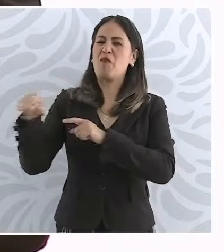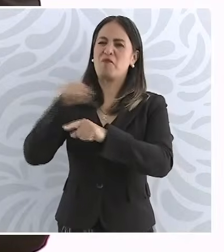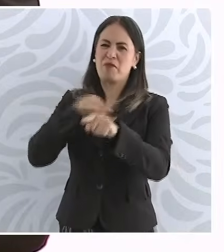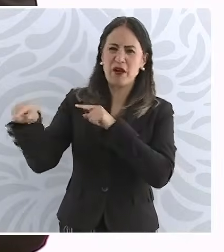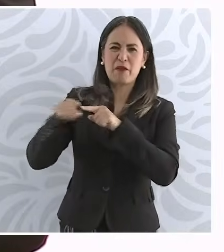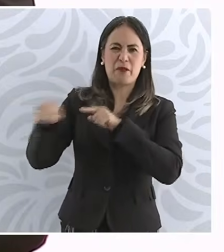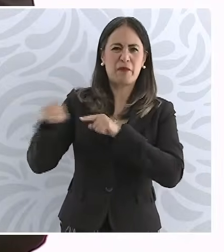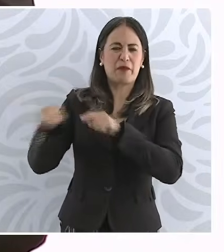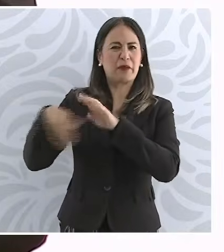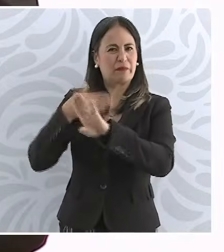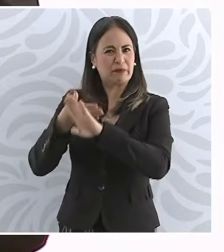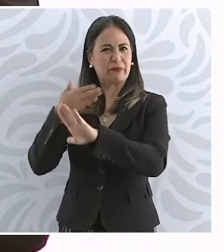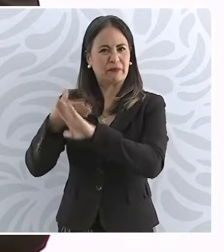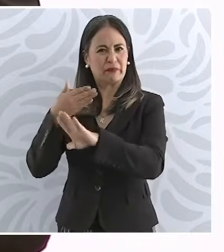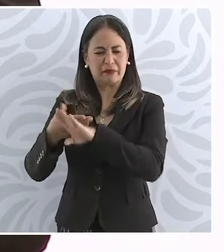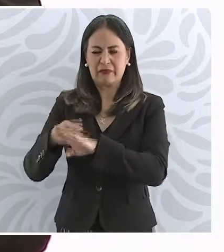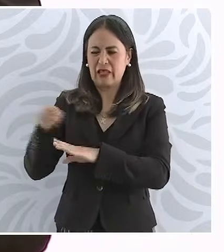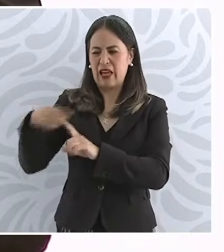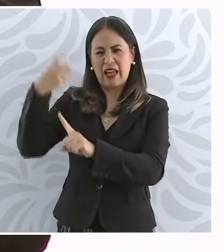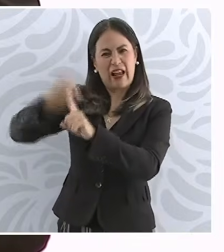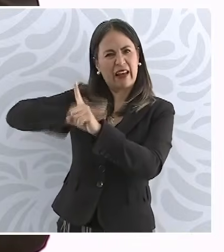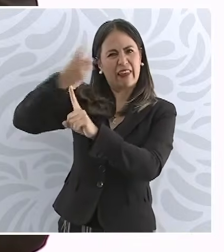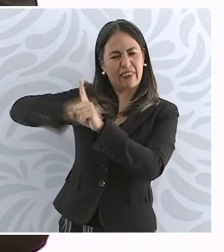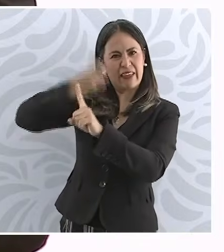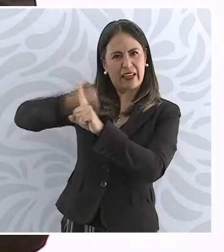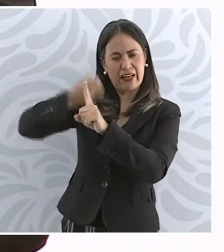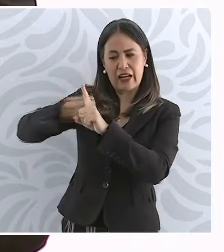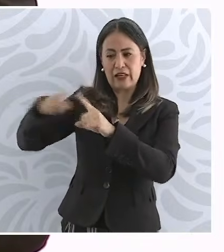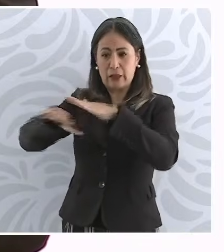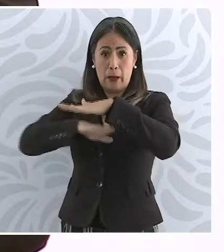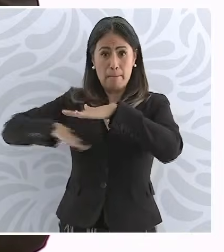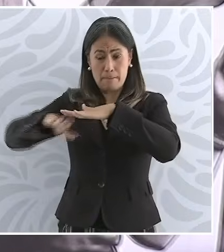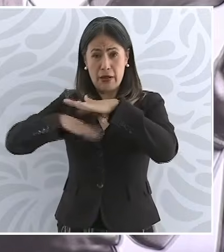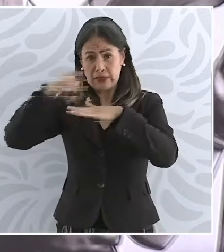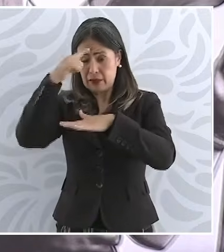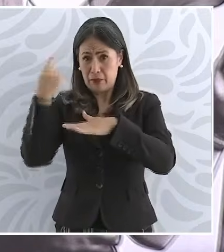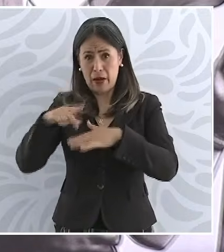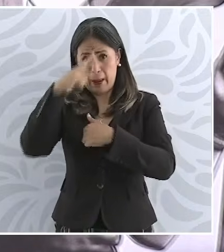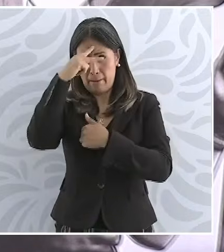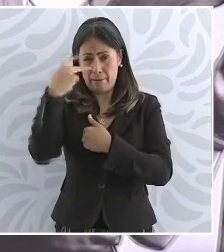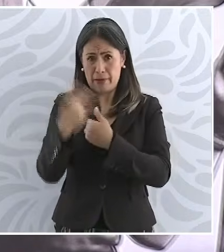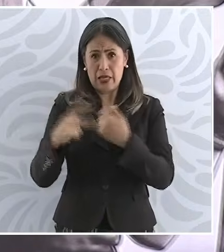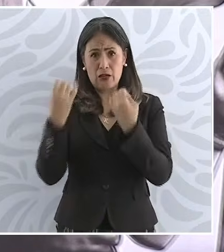que buscaron deslegitimar su papel como Pilar de nuestra soberanía y motor de nuestro des